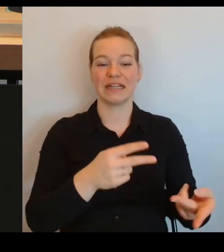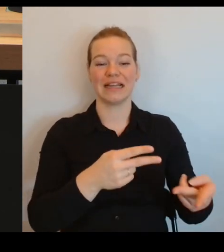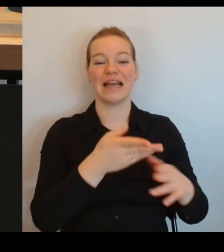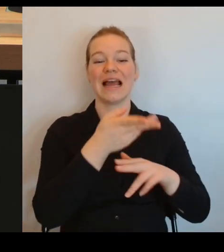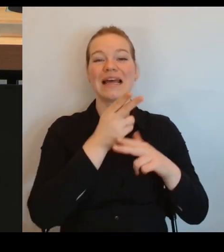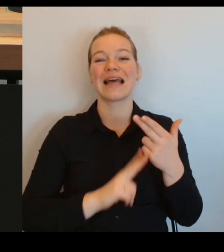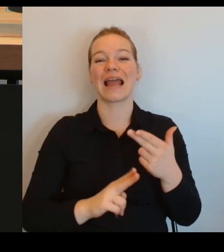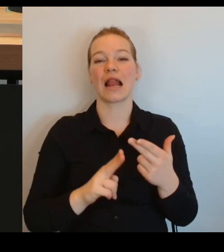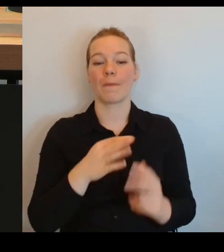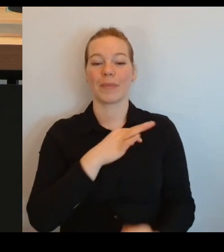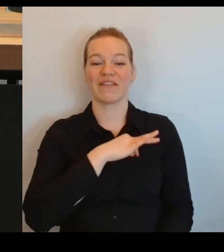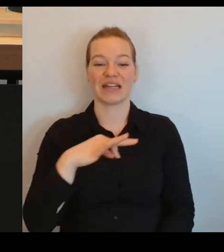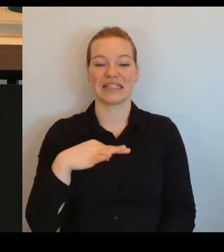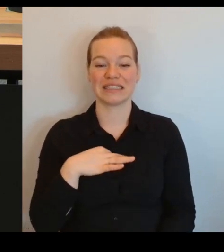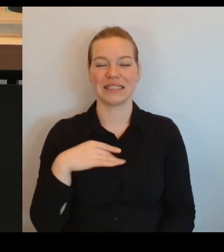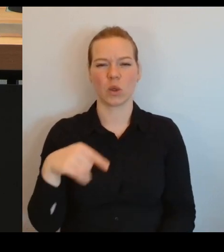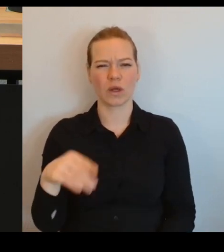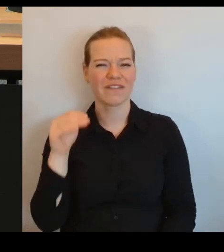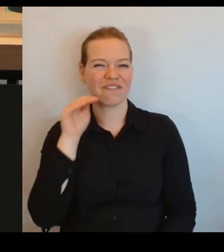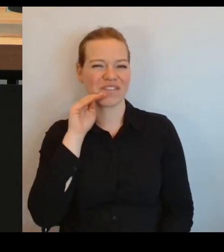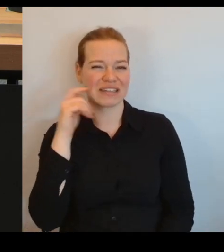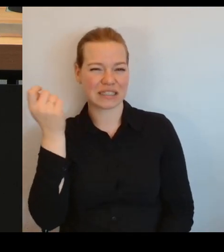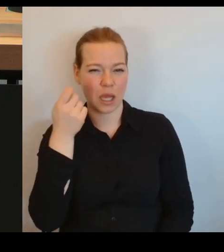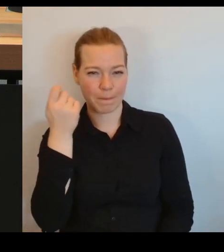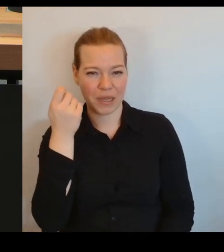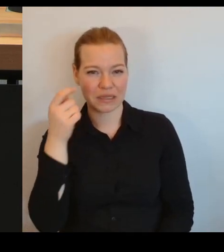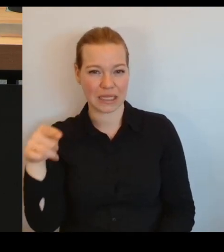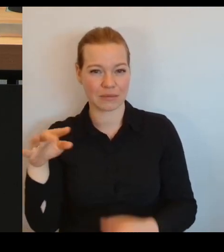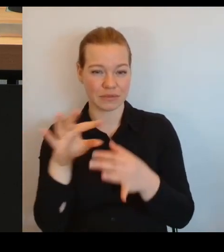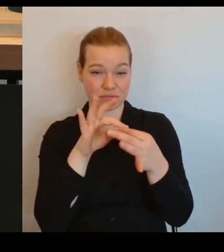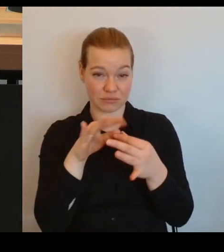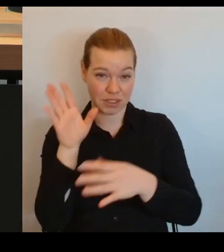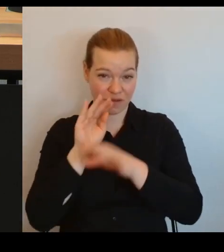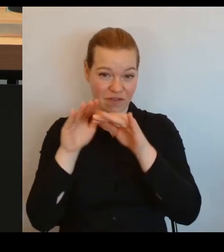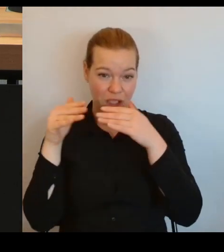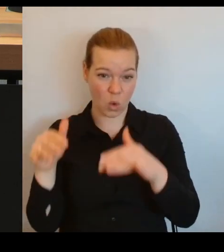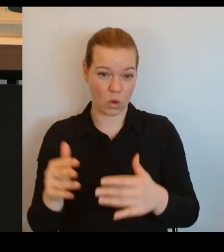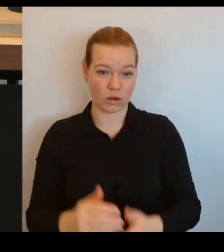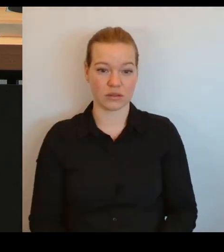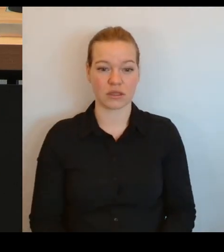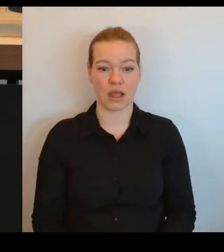Die Rechnungshöfe von Bund und Ländern und der Europäischen Union haben bereits vor Jahren auf die Gefahren von ÖPP Projekten